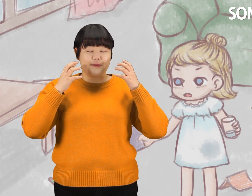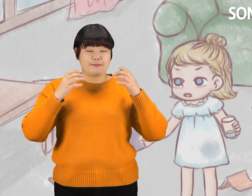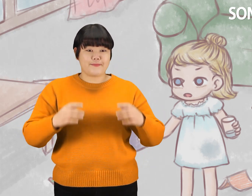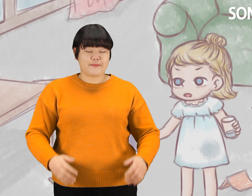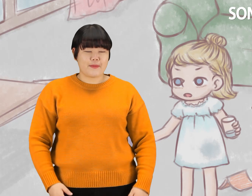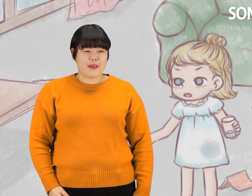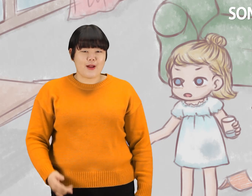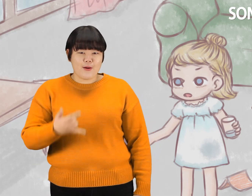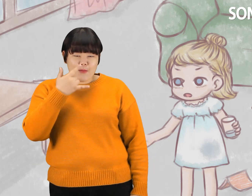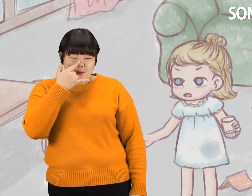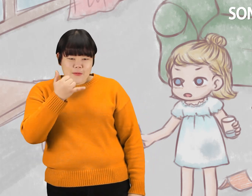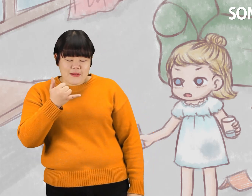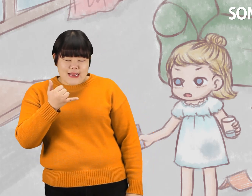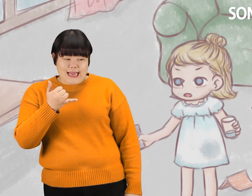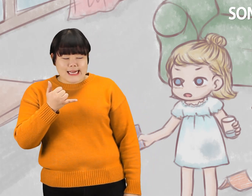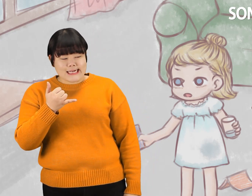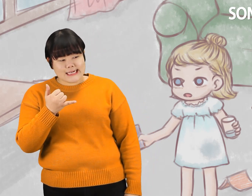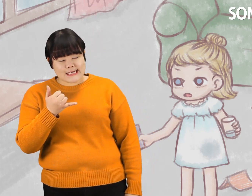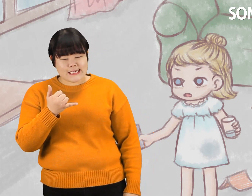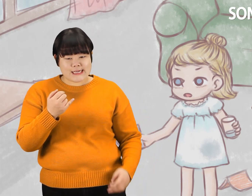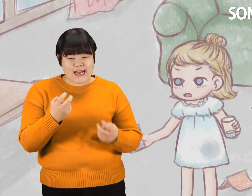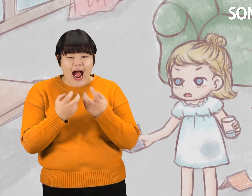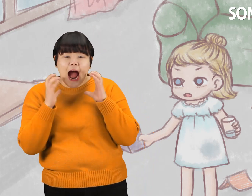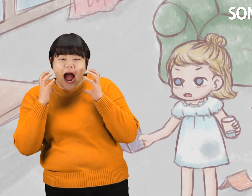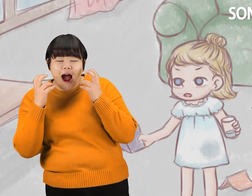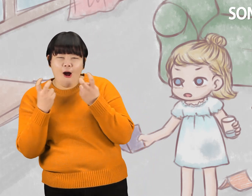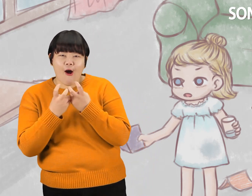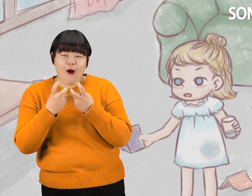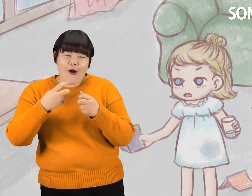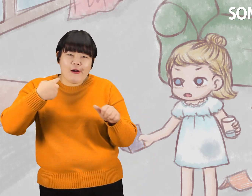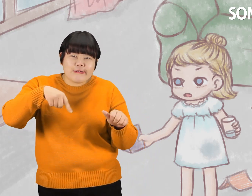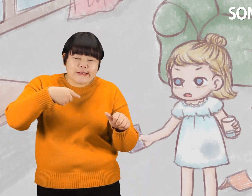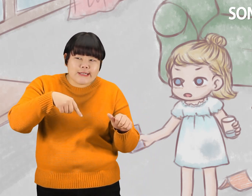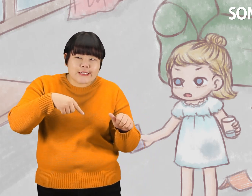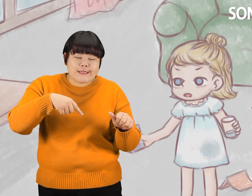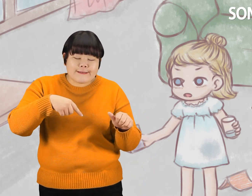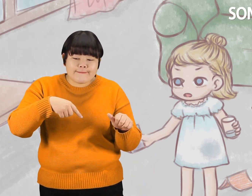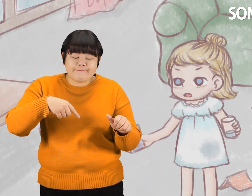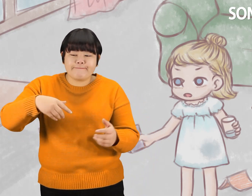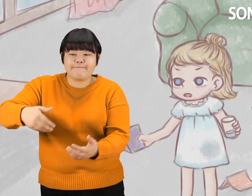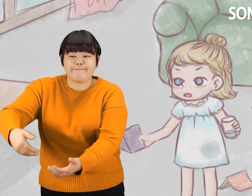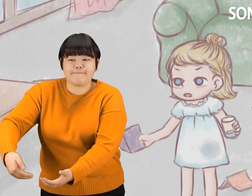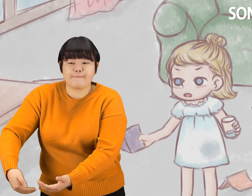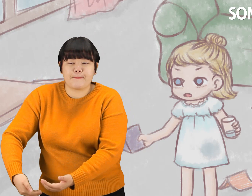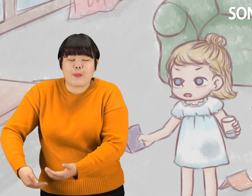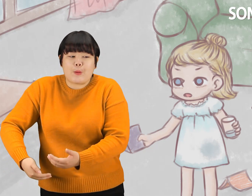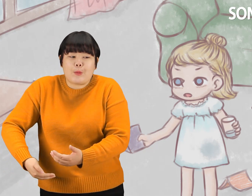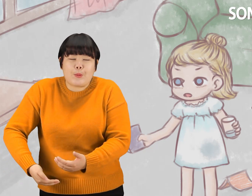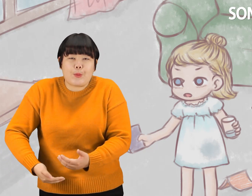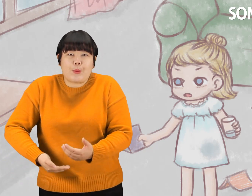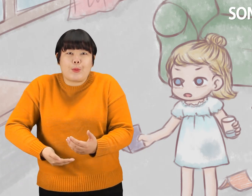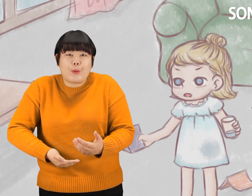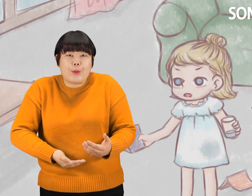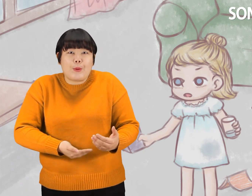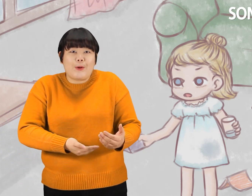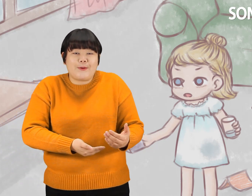父と母はヘレンに赤ちゃんに触れるし、